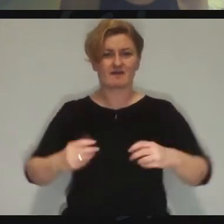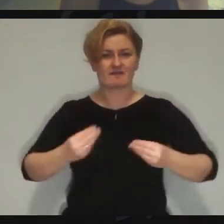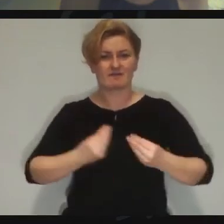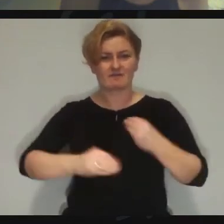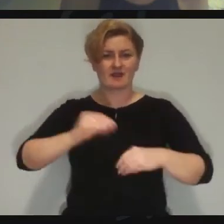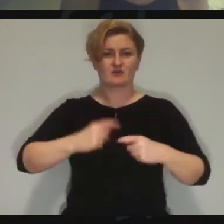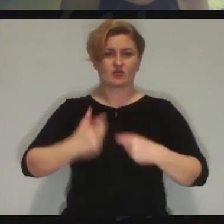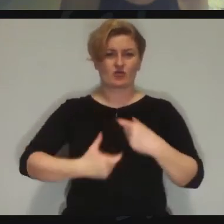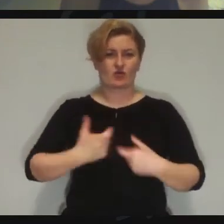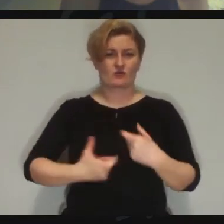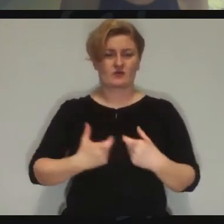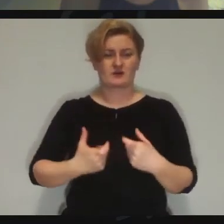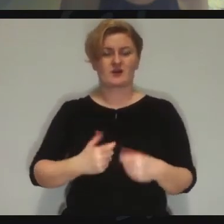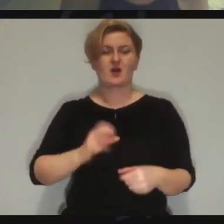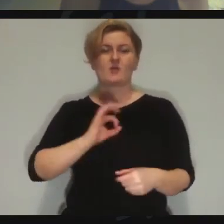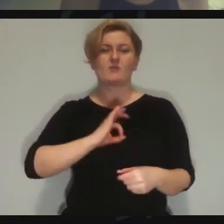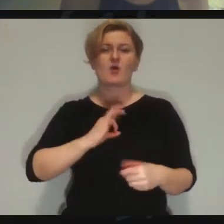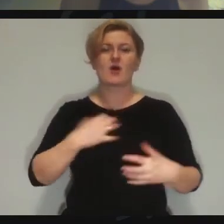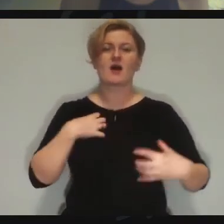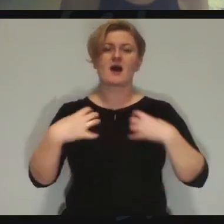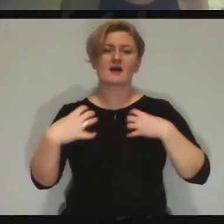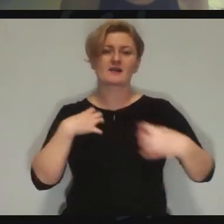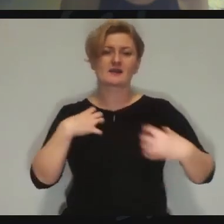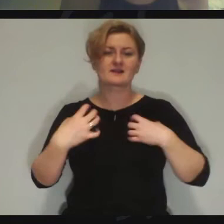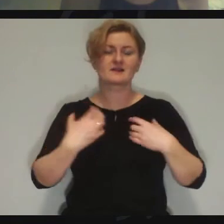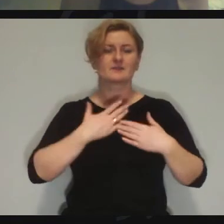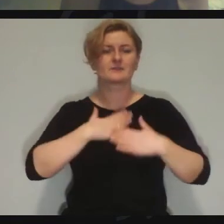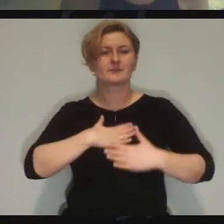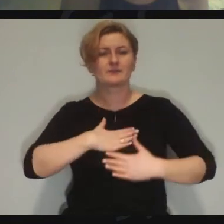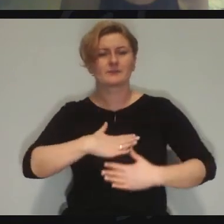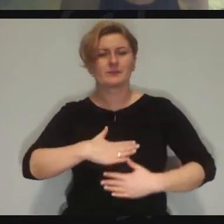Moje artystyczne zamiłowanie do teatru,